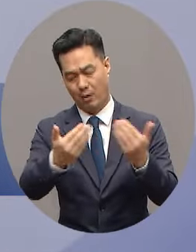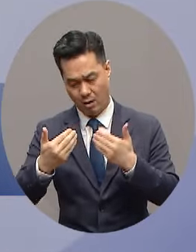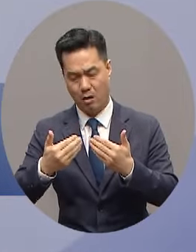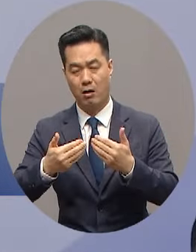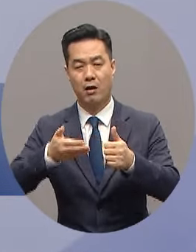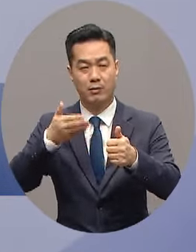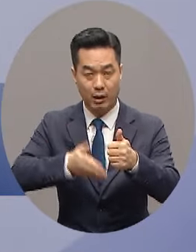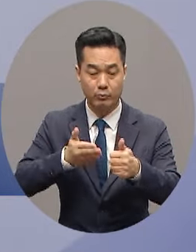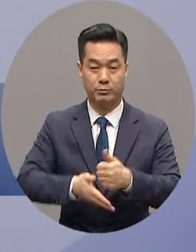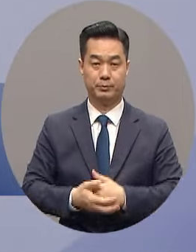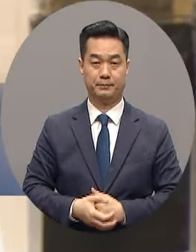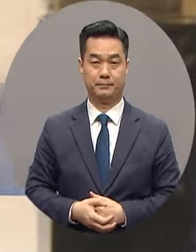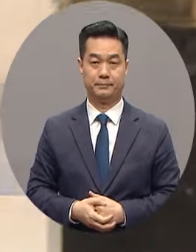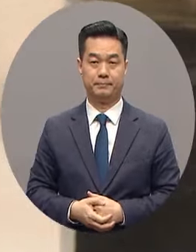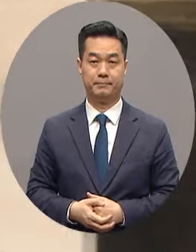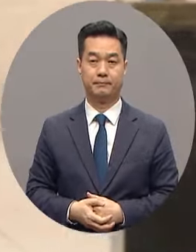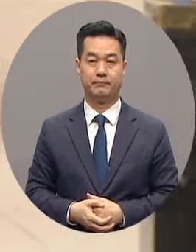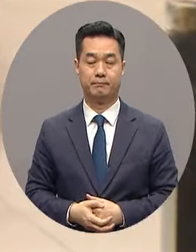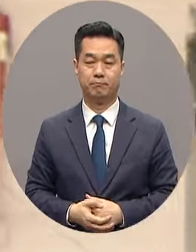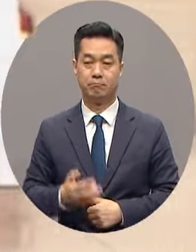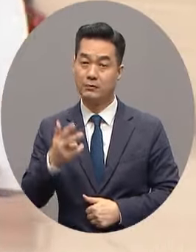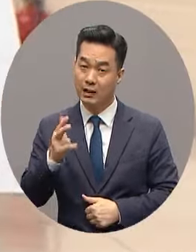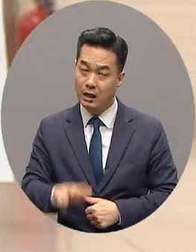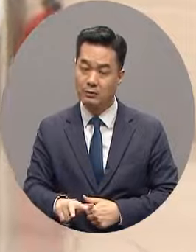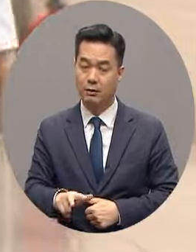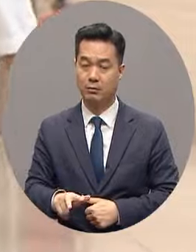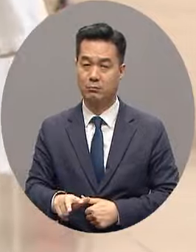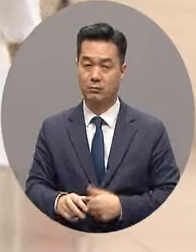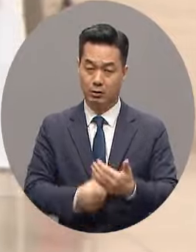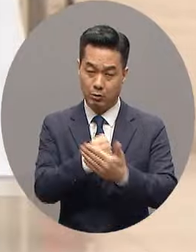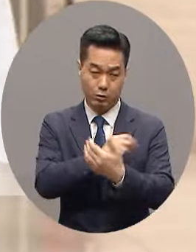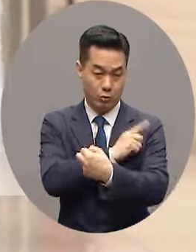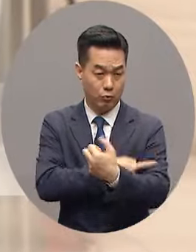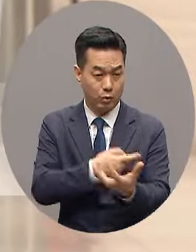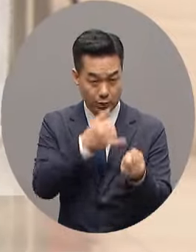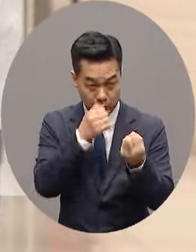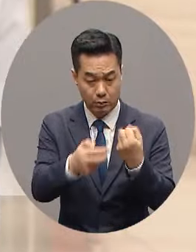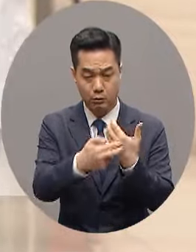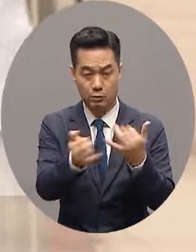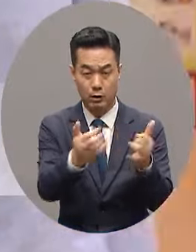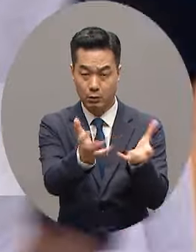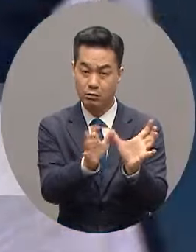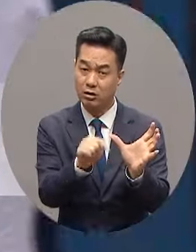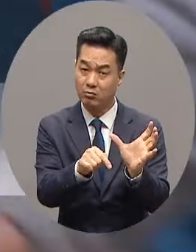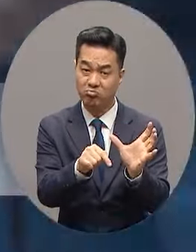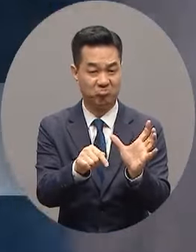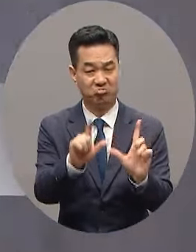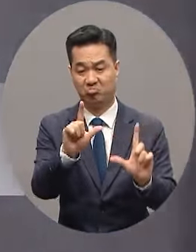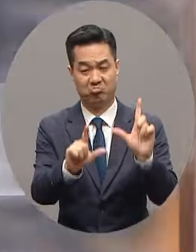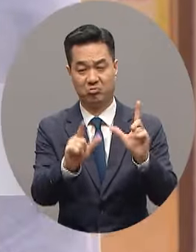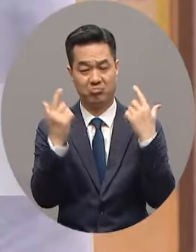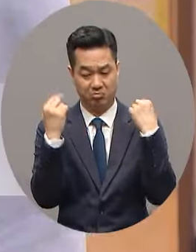(기자) 하지만 공을 넘겨받은 전공의 단체는 아직까지 별 반응을 보이지 않고